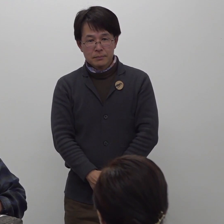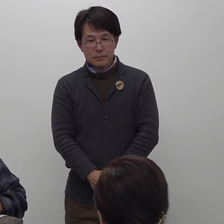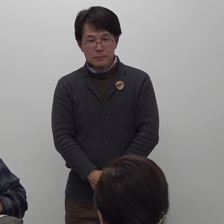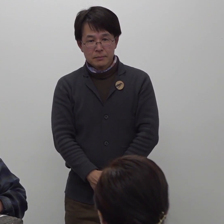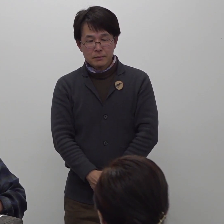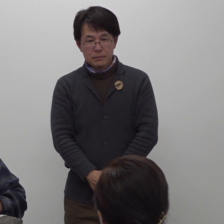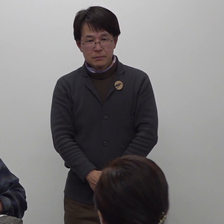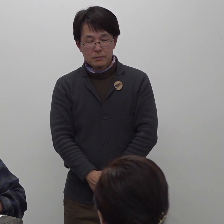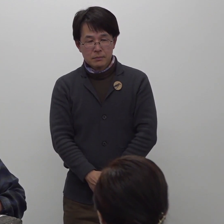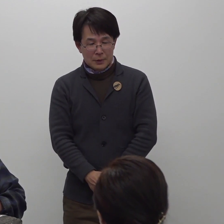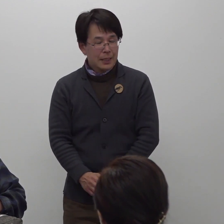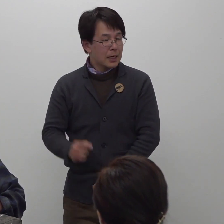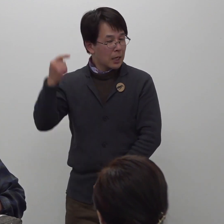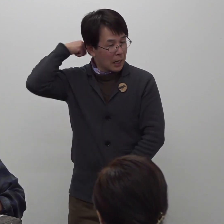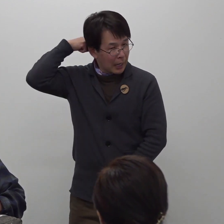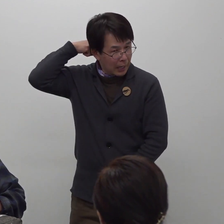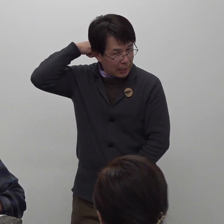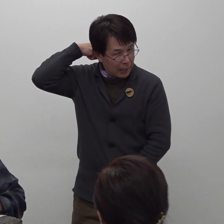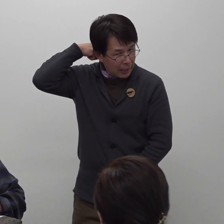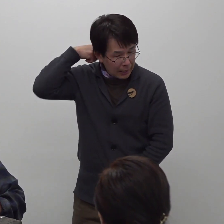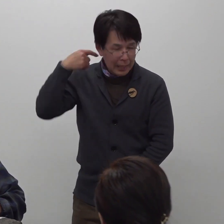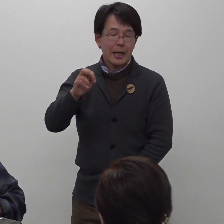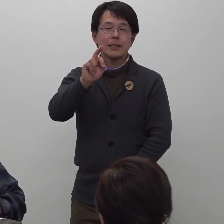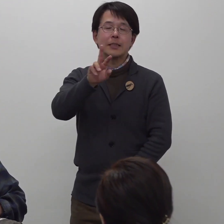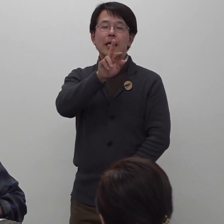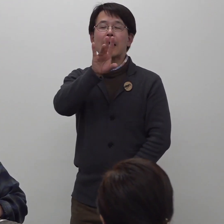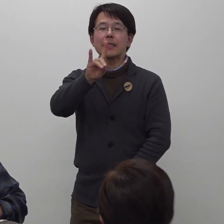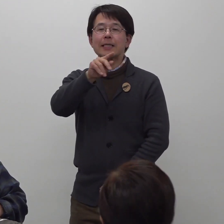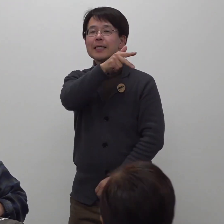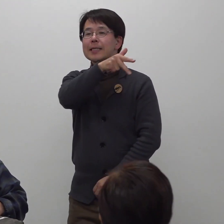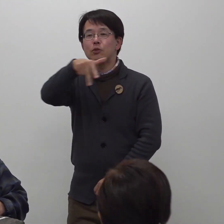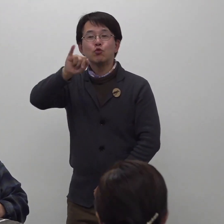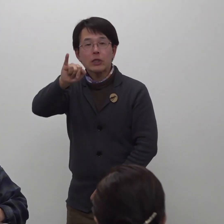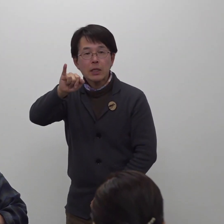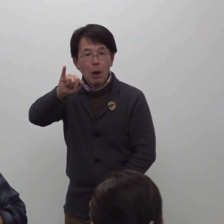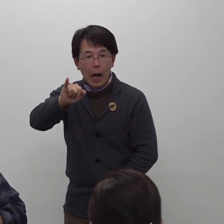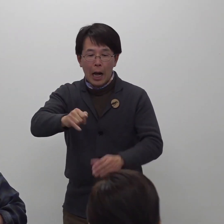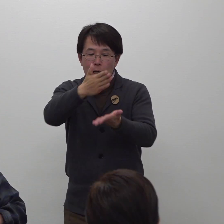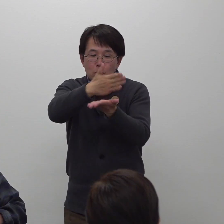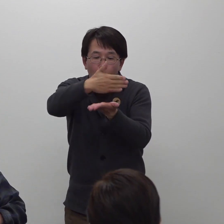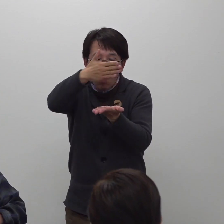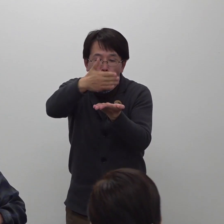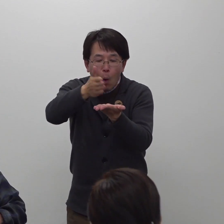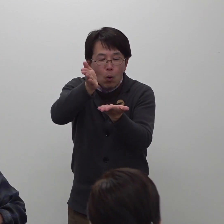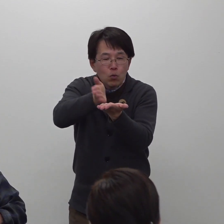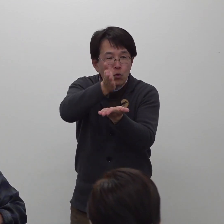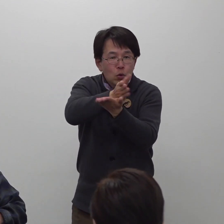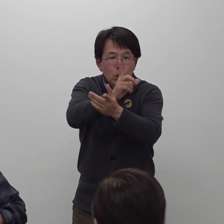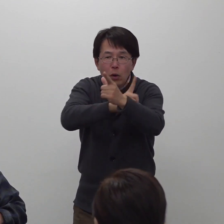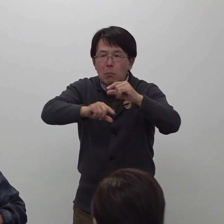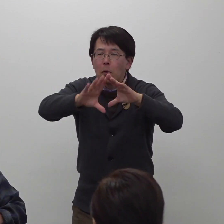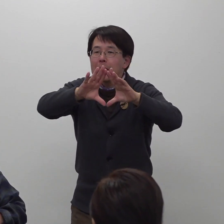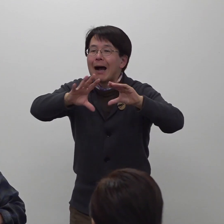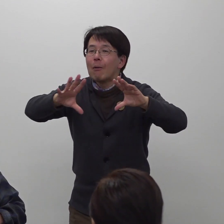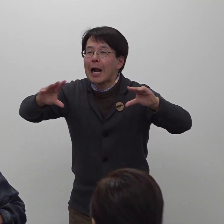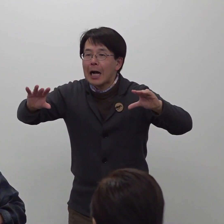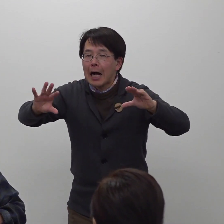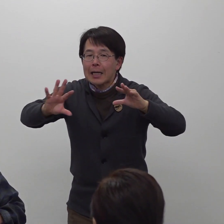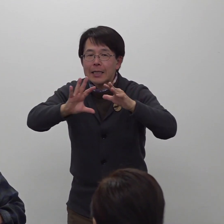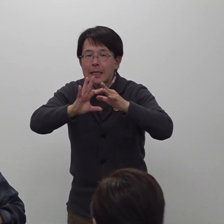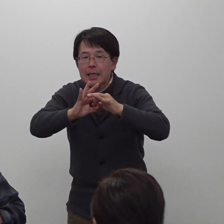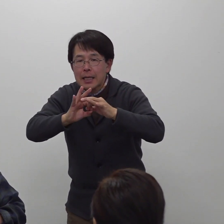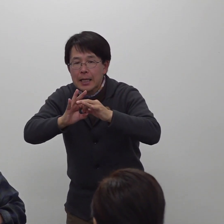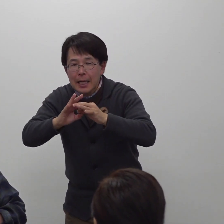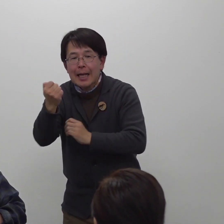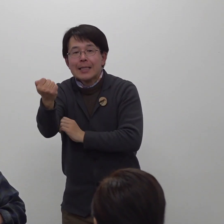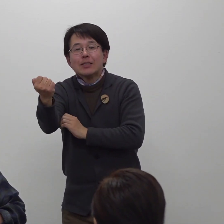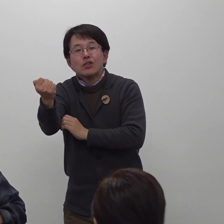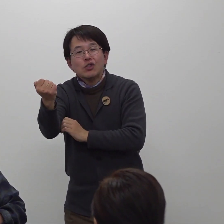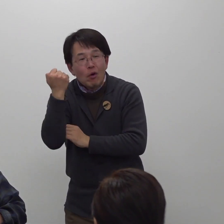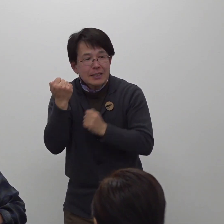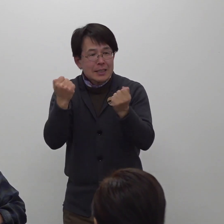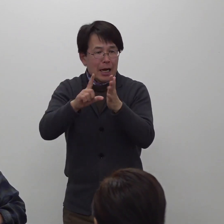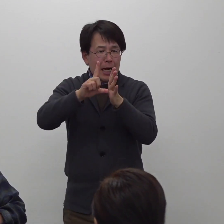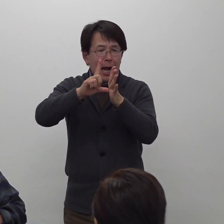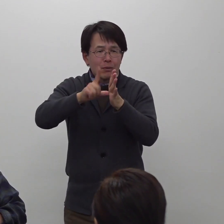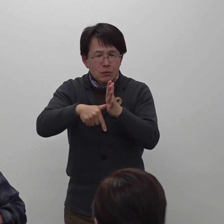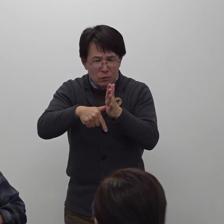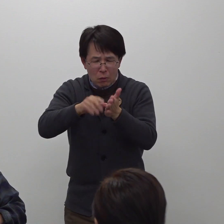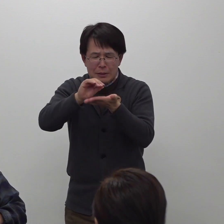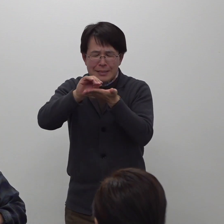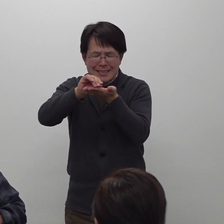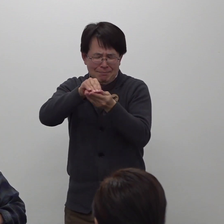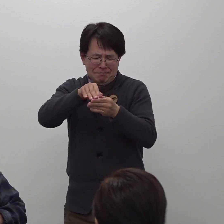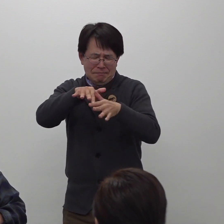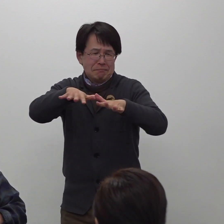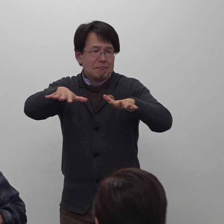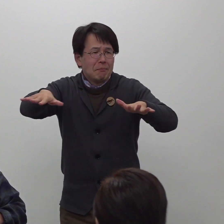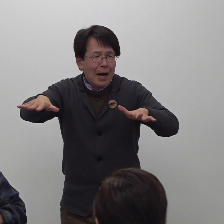脊椎って豆腐より柔らかいと言われていて、強い力がかかると出血を起こしたりとか、切れてしまったりするんですけど